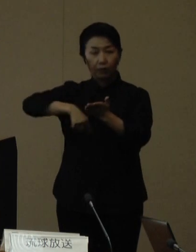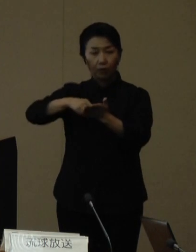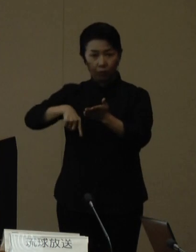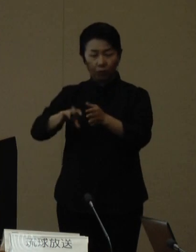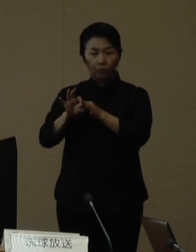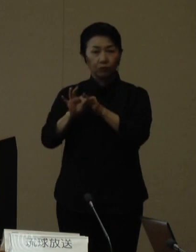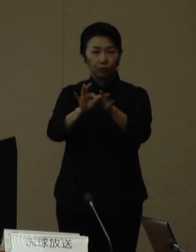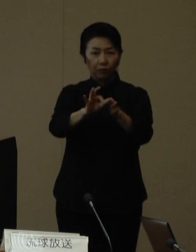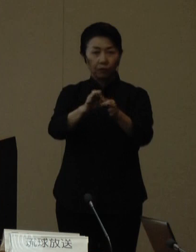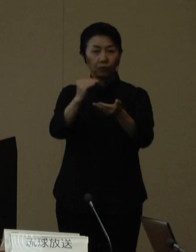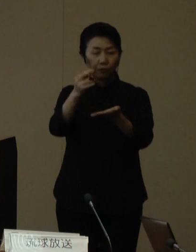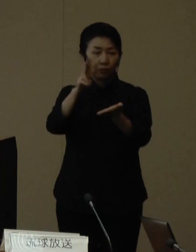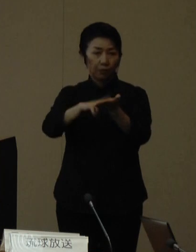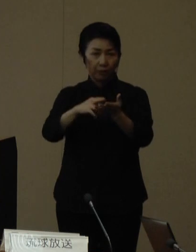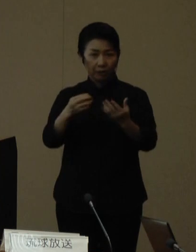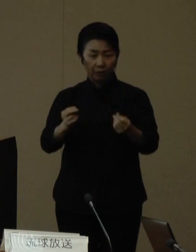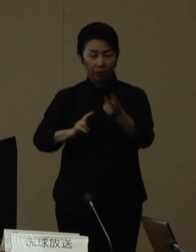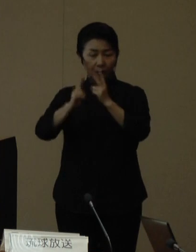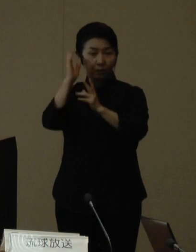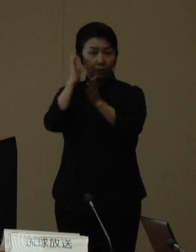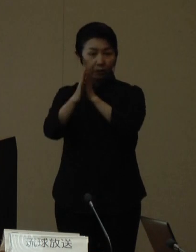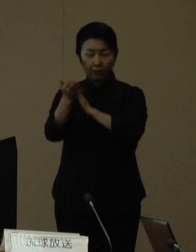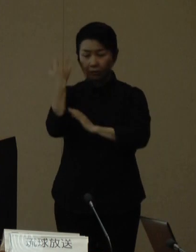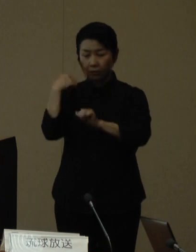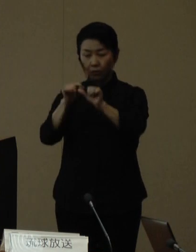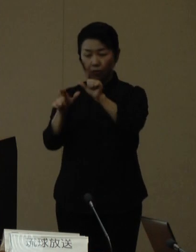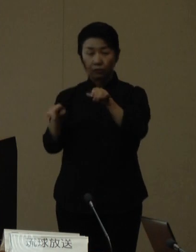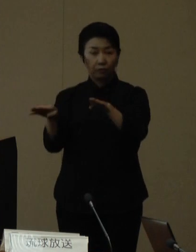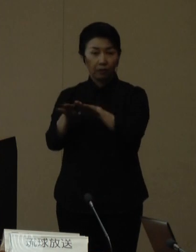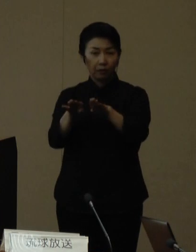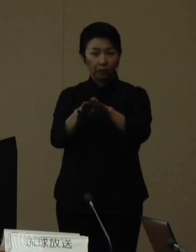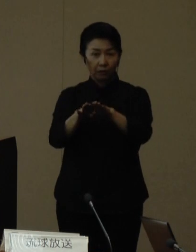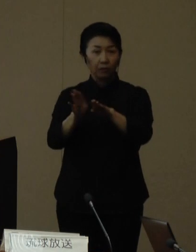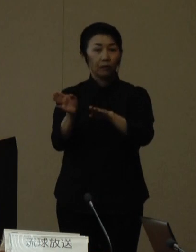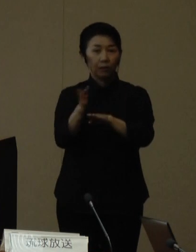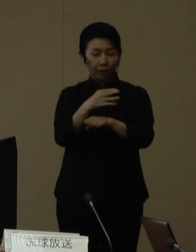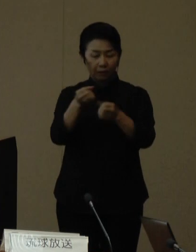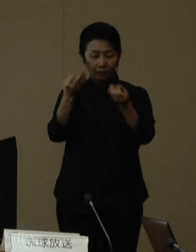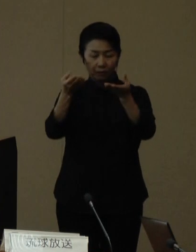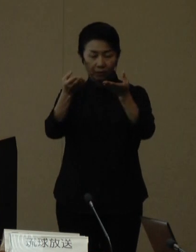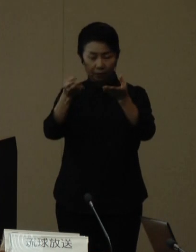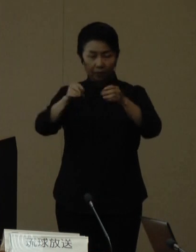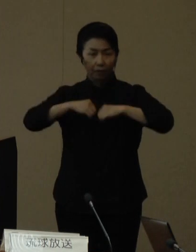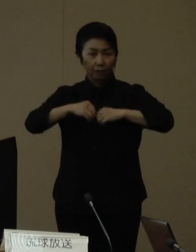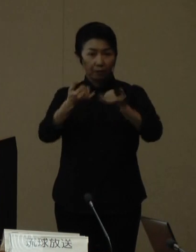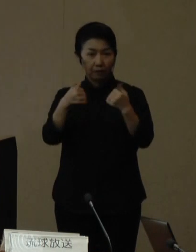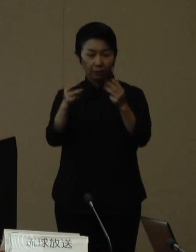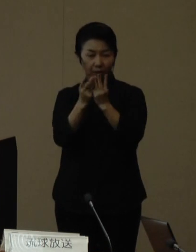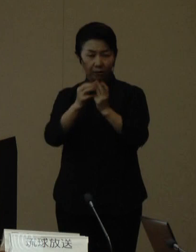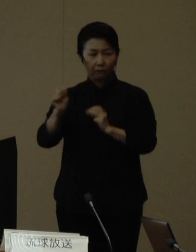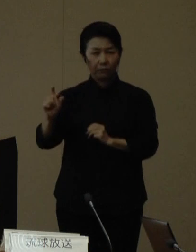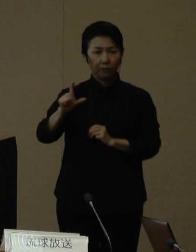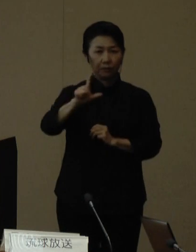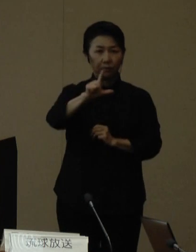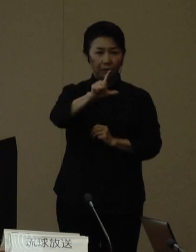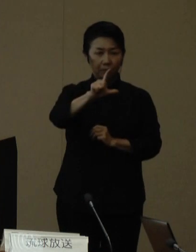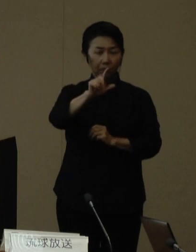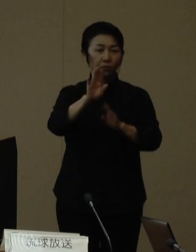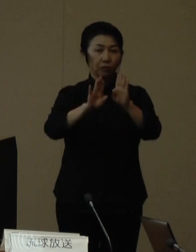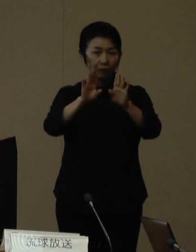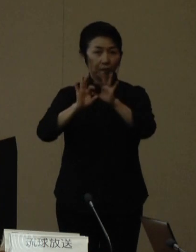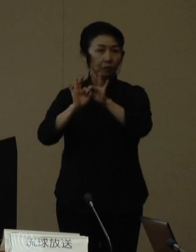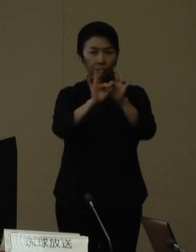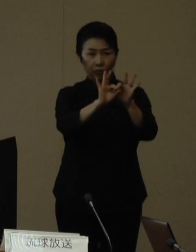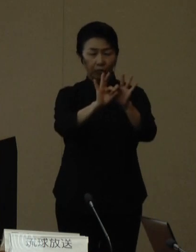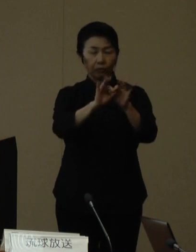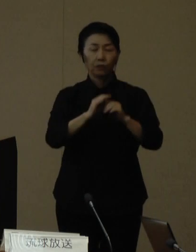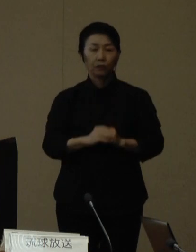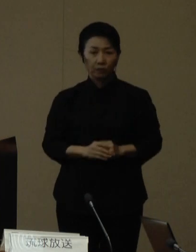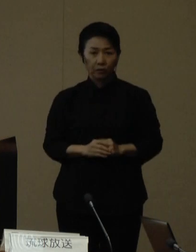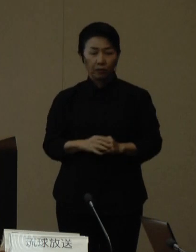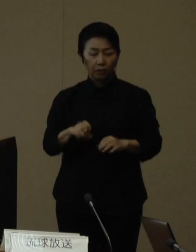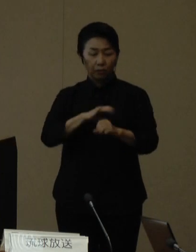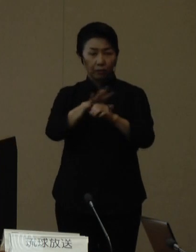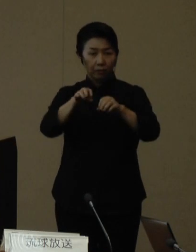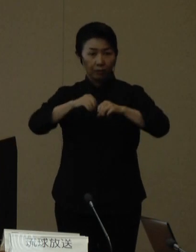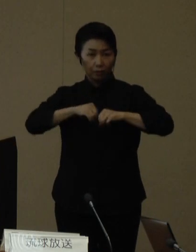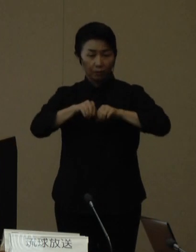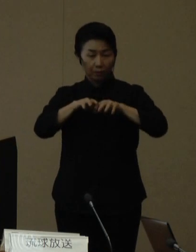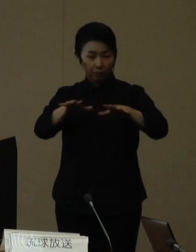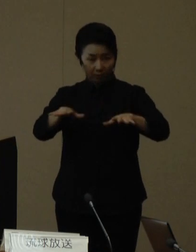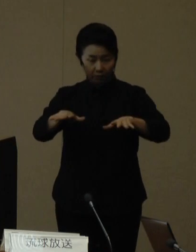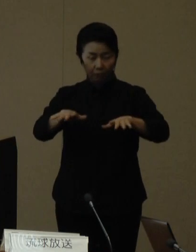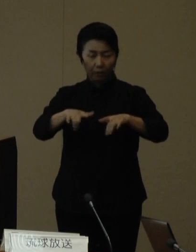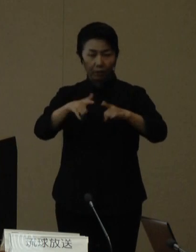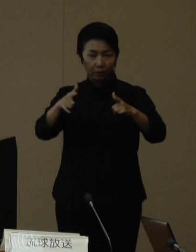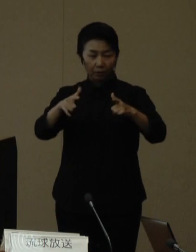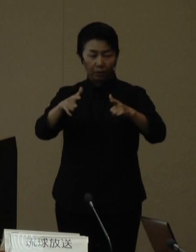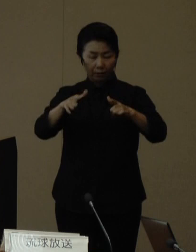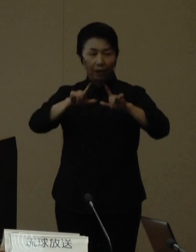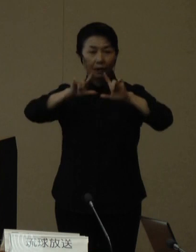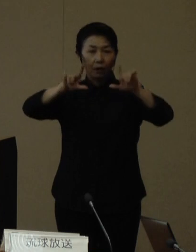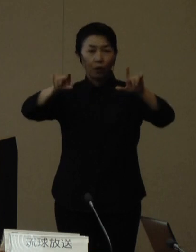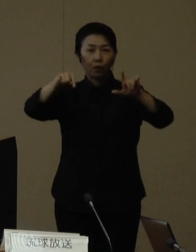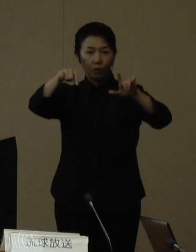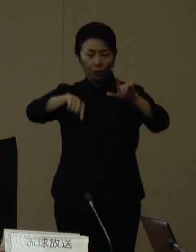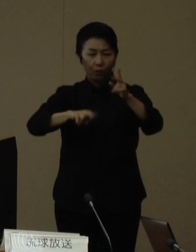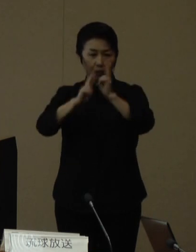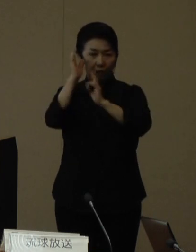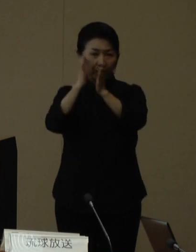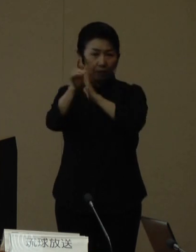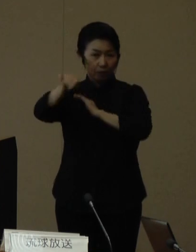沖縄県では、ゴールデンウイーク連休後に新規陽性者が急増して感染拡大が続いていることから、コロナ感染拡大警報を本島圏域と宮古圏域に発出し、